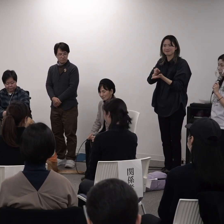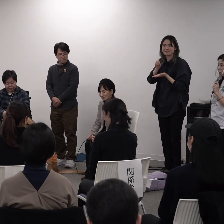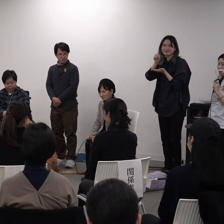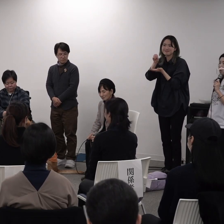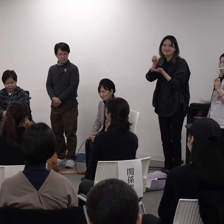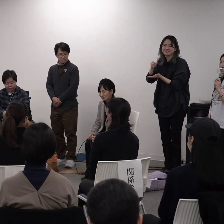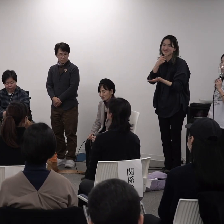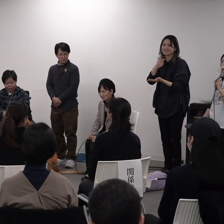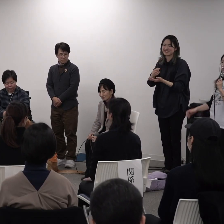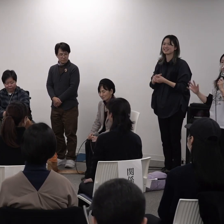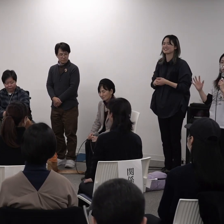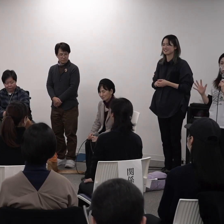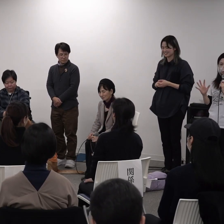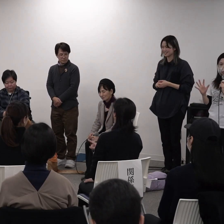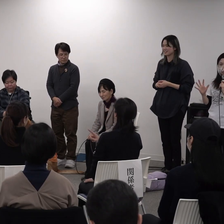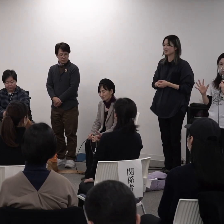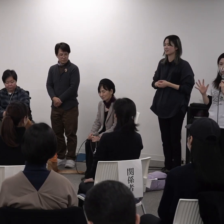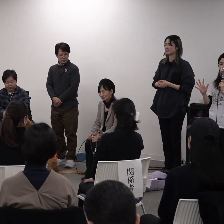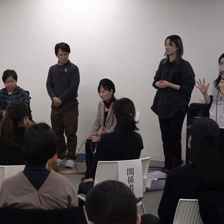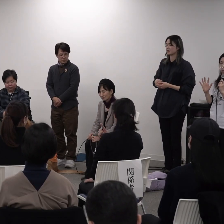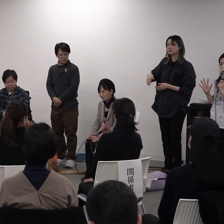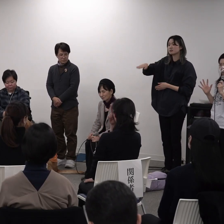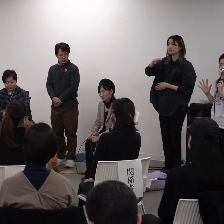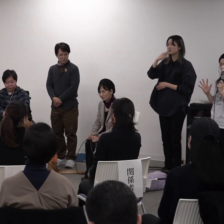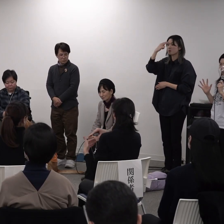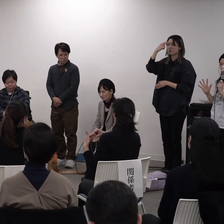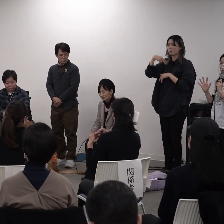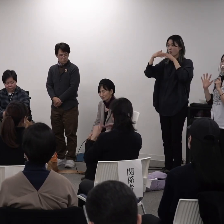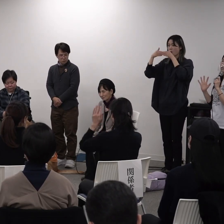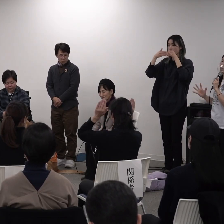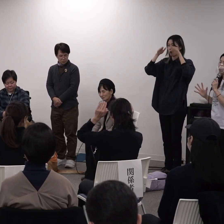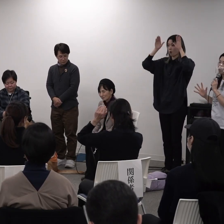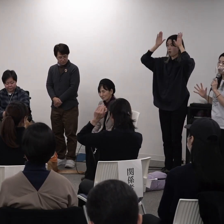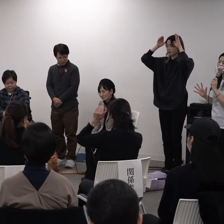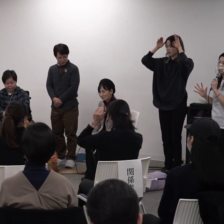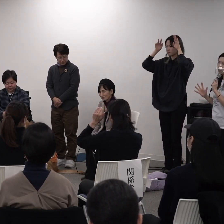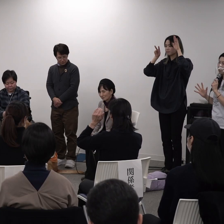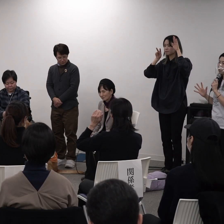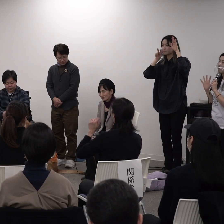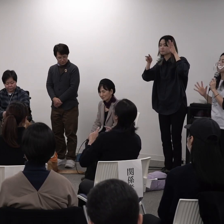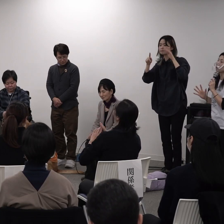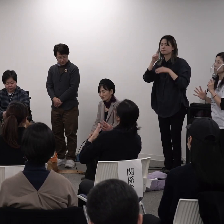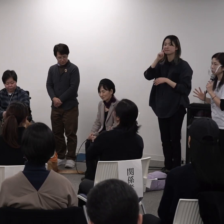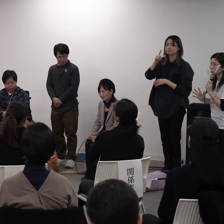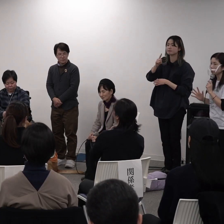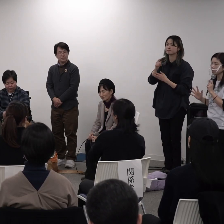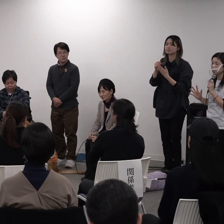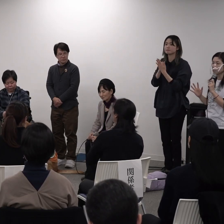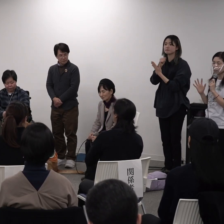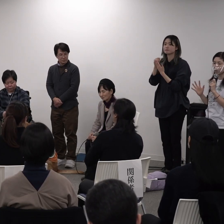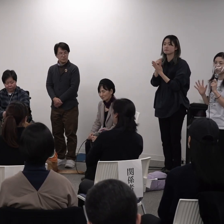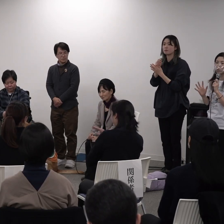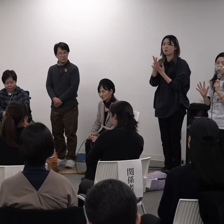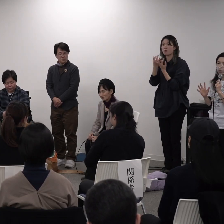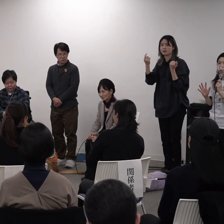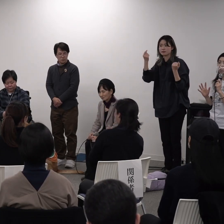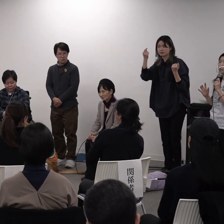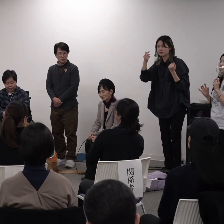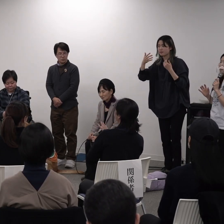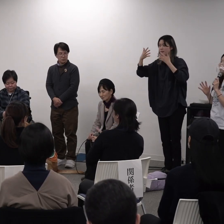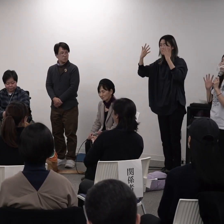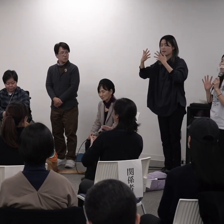まず盲導犬は皆さんもうね見る 機会もあるしテレビとかでも紹介されててご存知かと思いますが